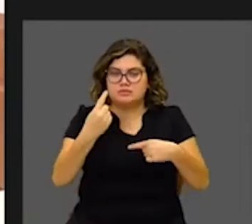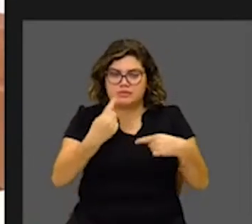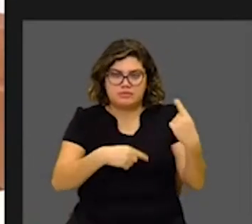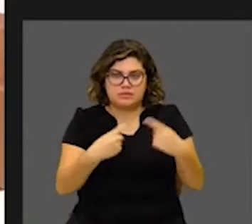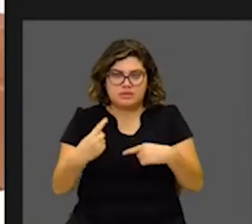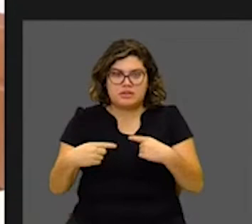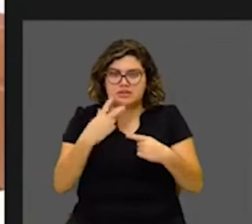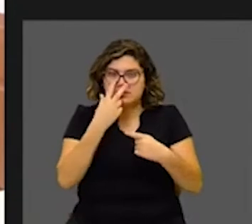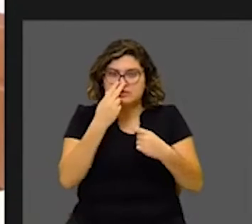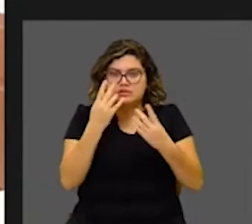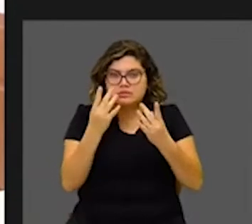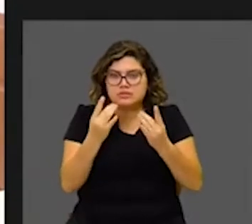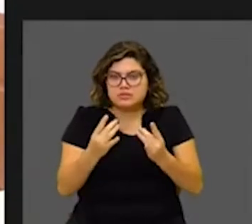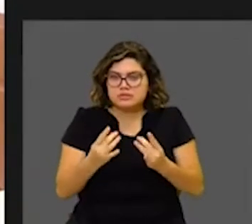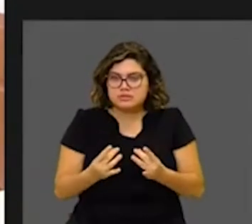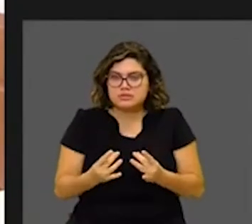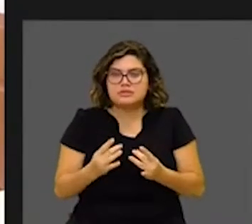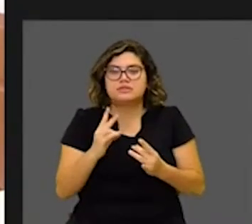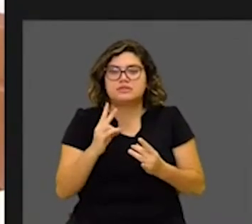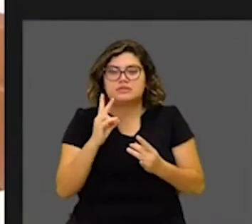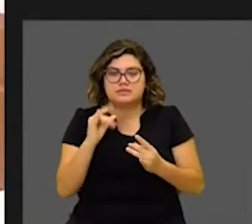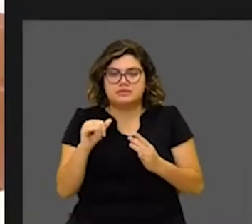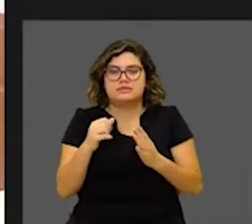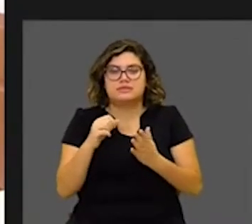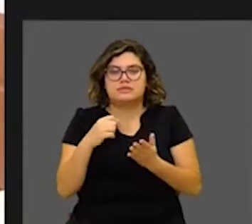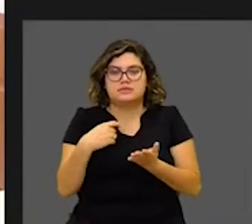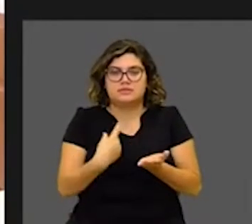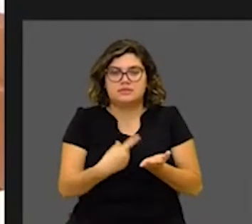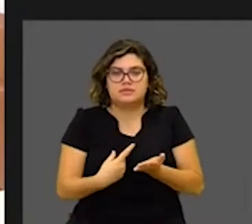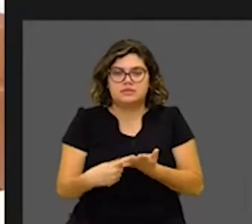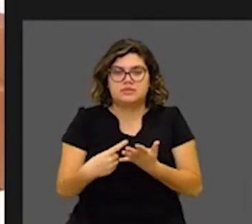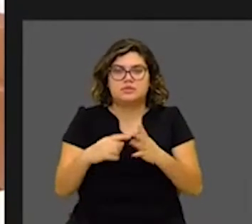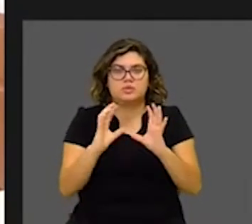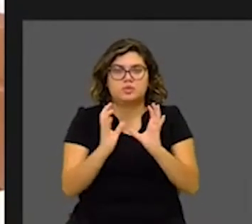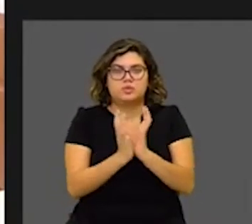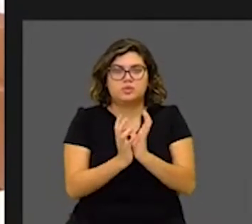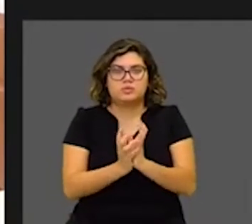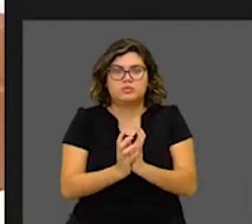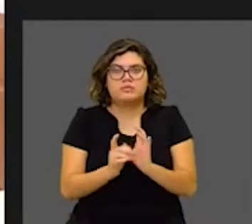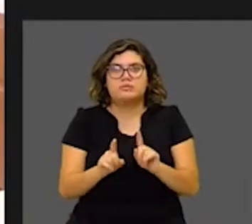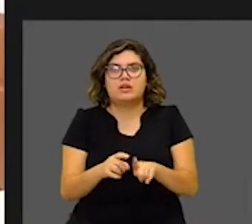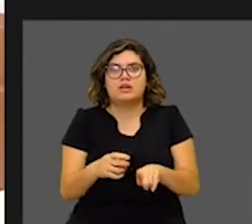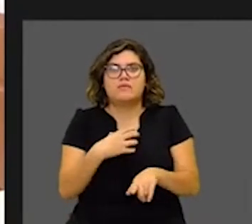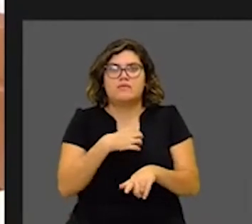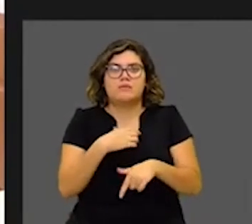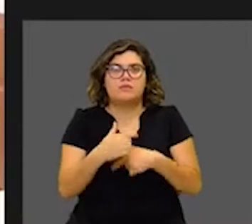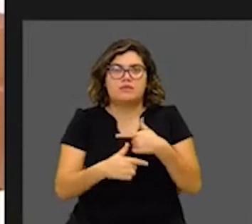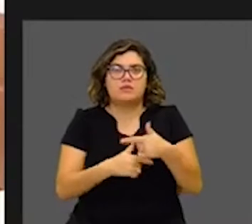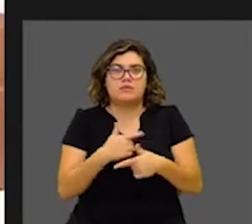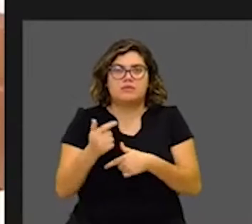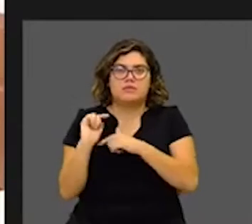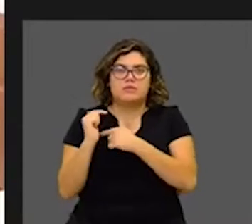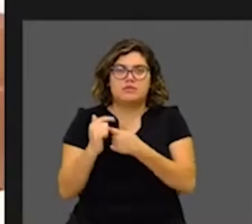arranjo que você estabelecem entre as candidaturas e a forma de atuação tradicional do partido elas